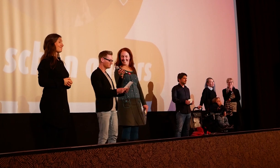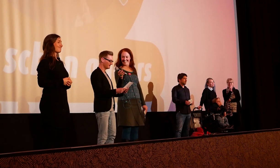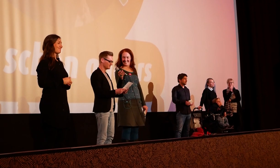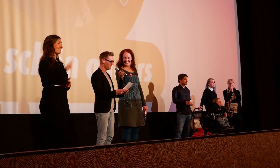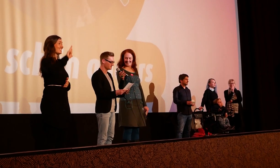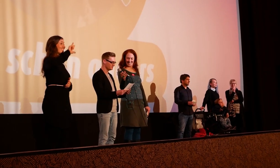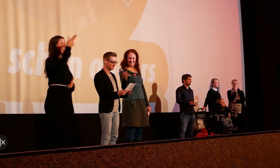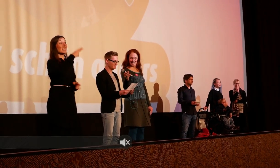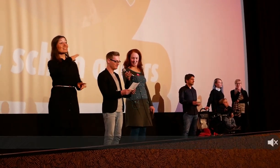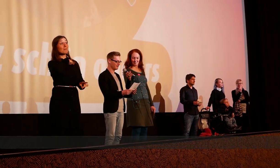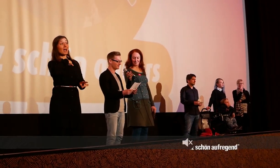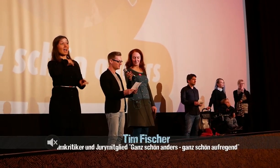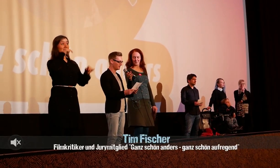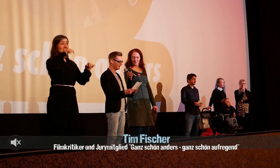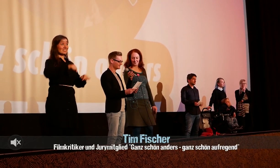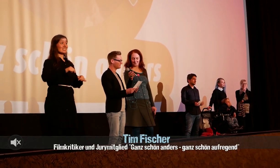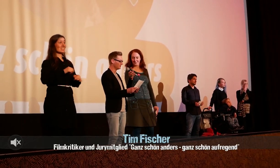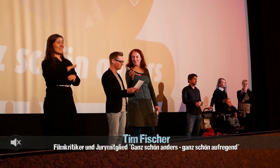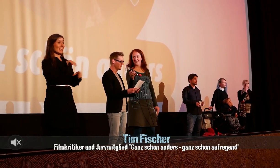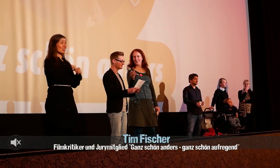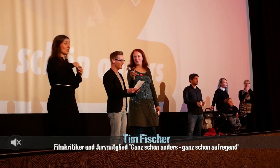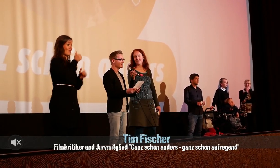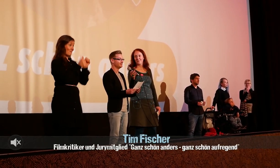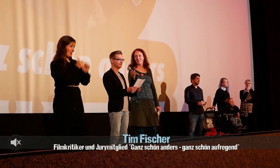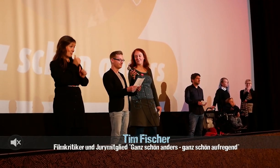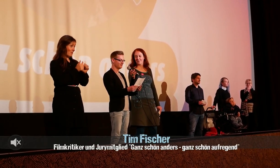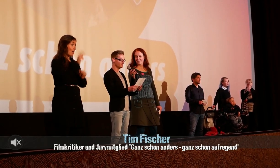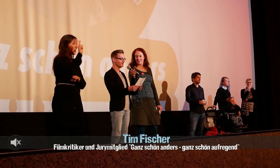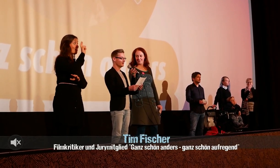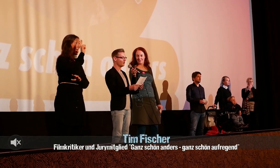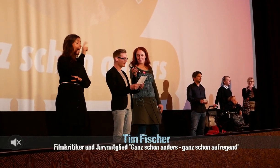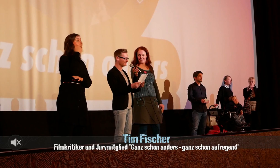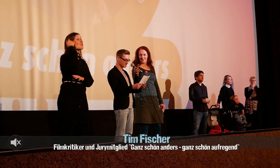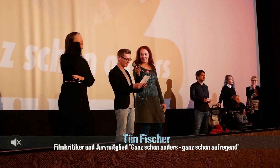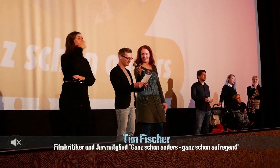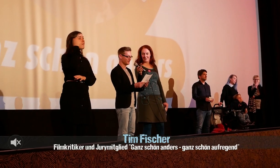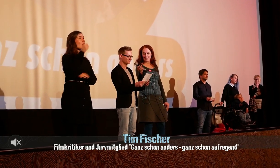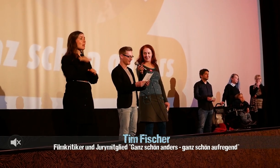Der dritte Preis im inklusiven Kurzfilmwettbewerb "Ganz schön anders - ganz schön aufregend"